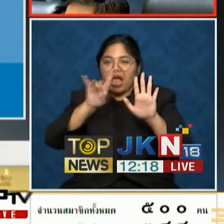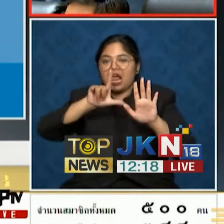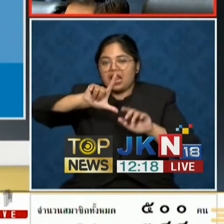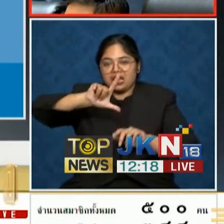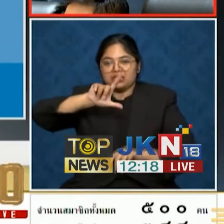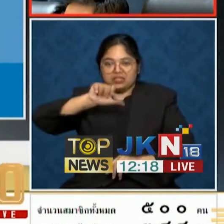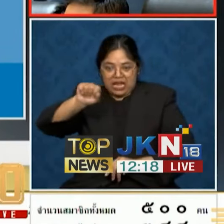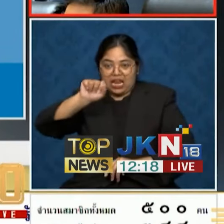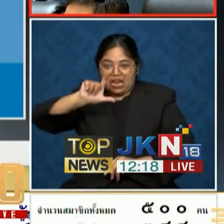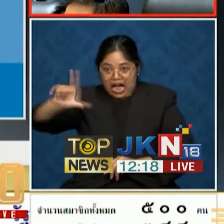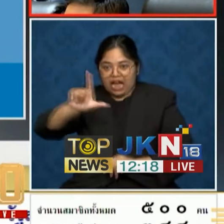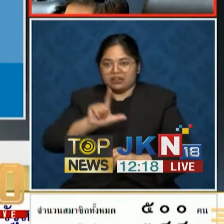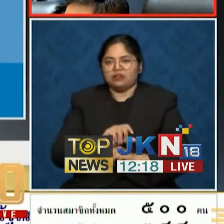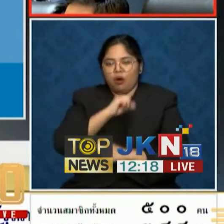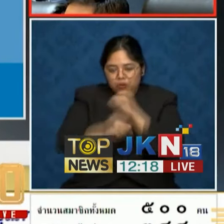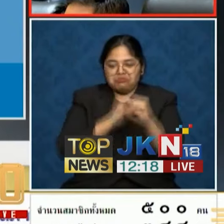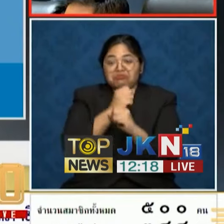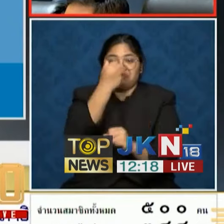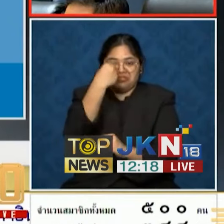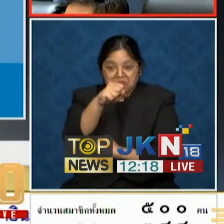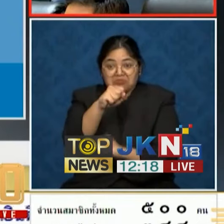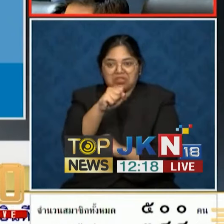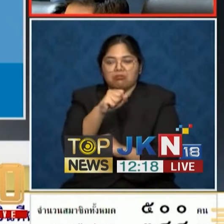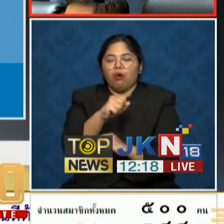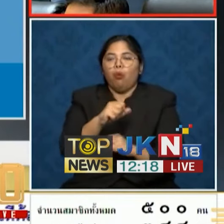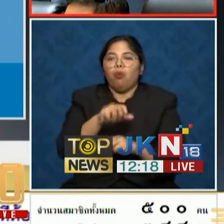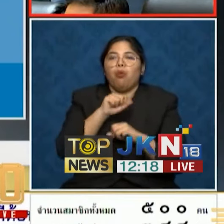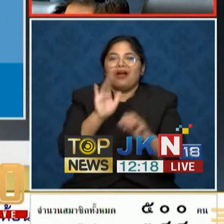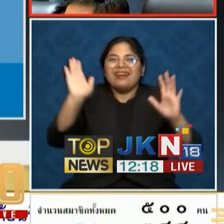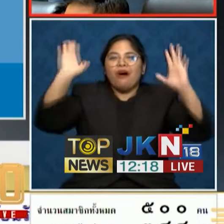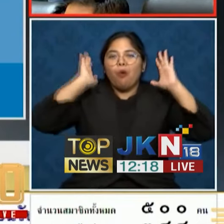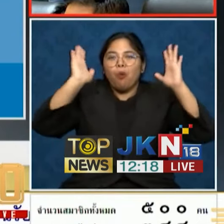เป็นชิ้นเป็นนันนายกรัฐมนตรีอ้างว่าบินไป มา 10 กว่าประกับอีก 1 เศรษฐกิจอยู่เมือง